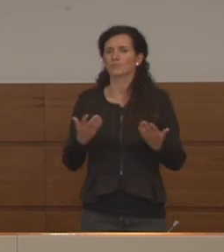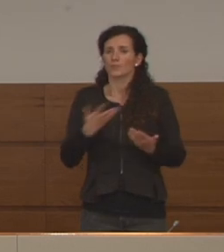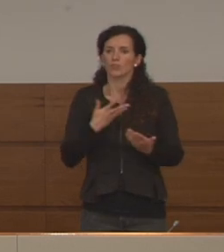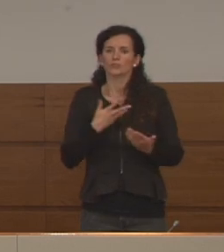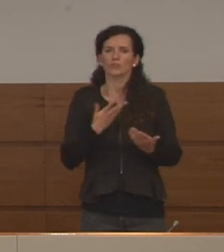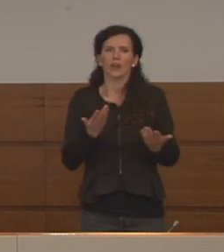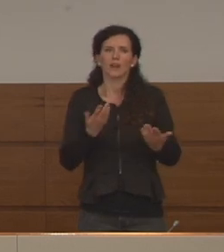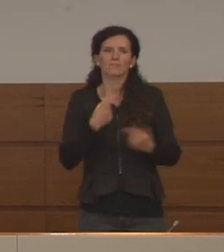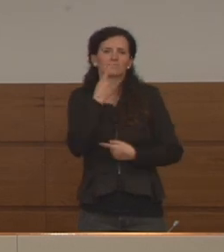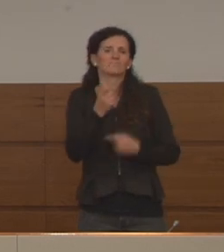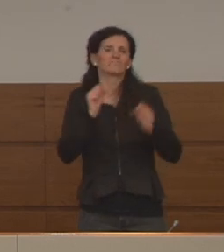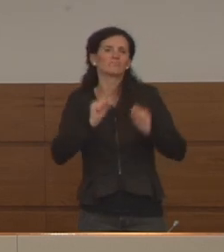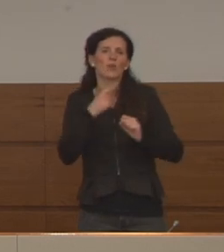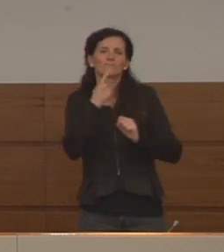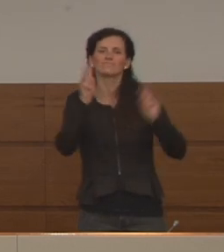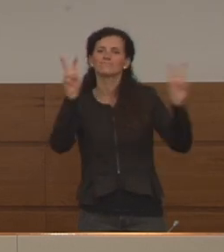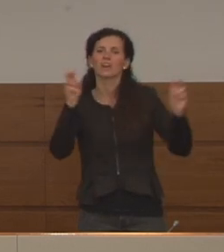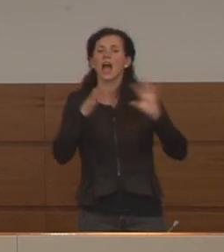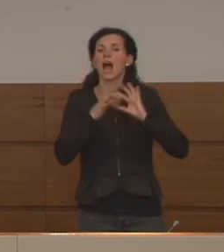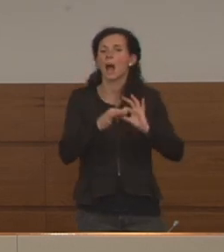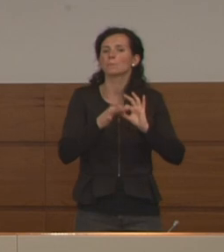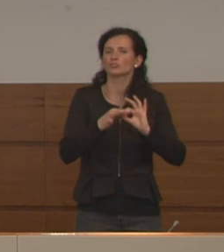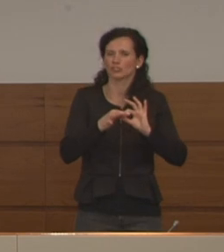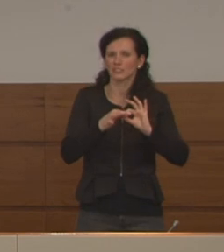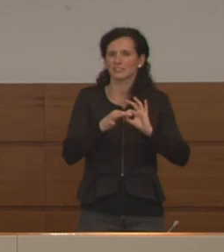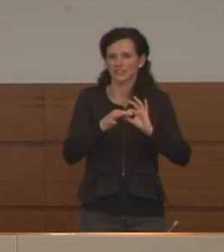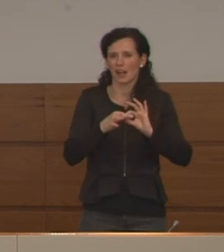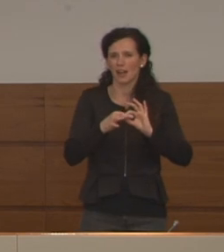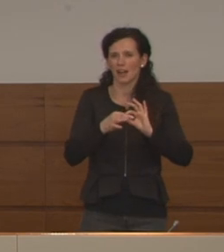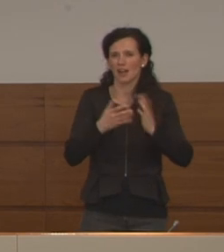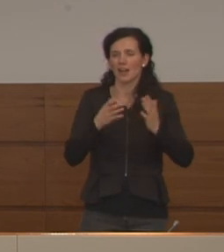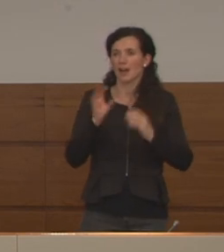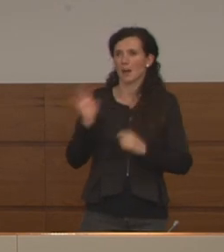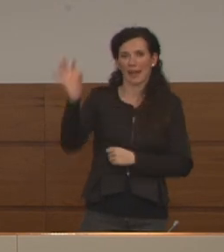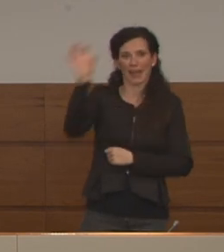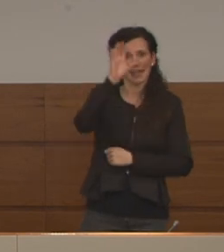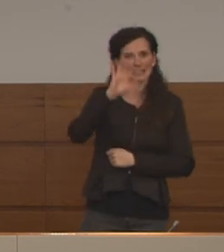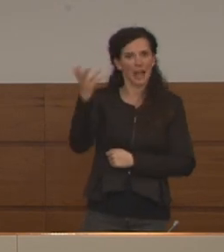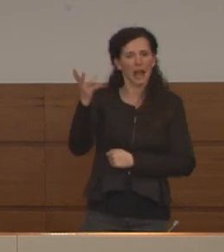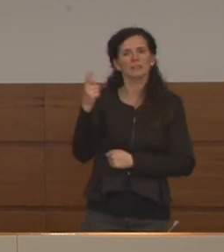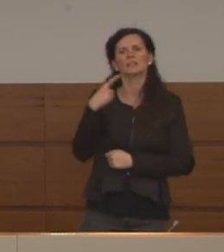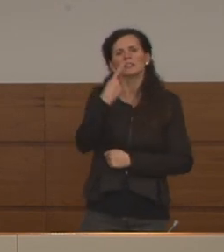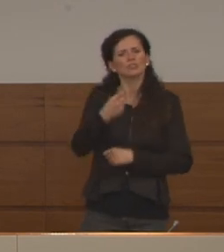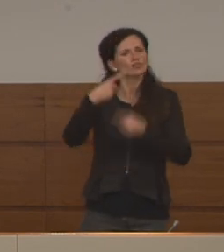chiamiamola così, da parte di altri paesi che testimoniano come l'Agenzia non